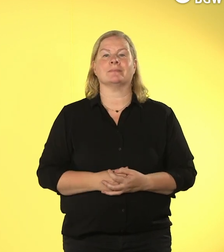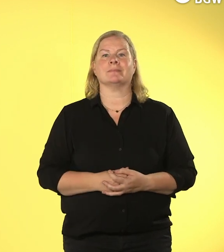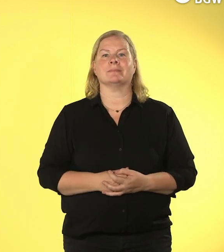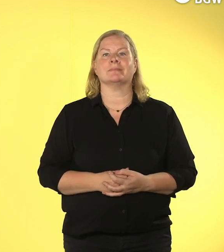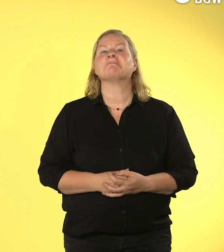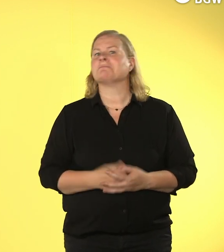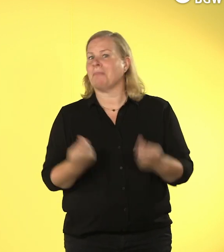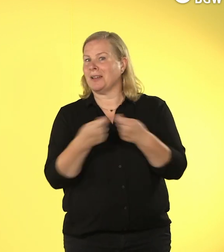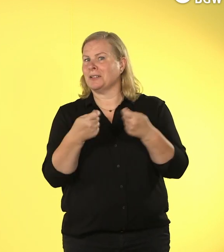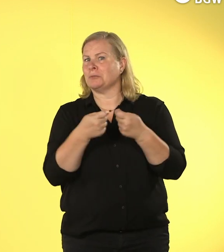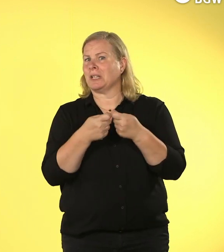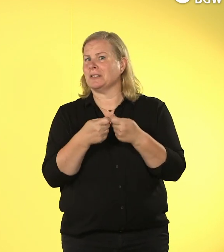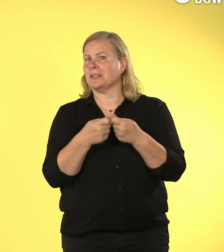Ich bin gespannt. Das dauert ein paar Sekunden.